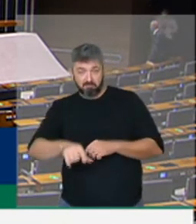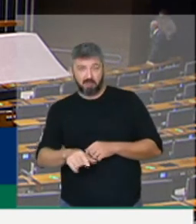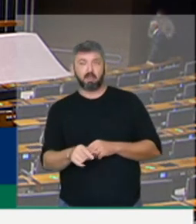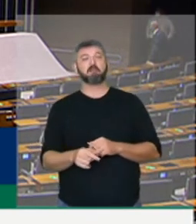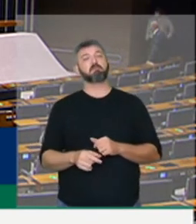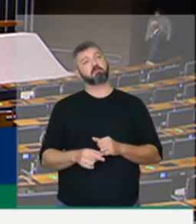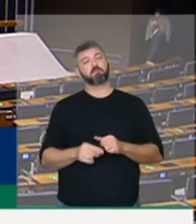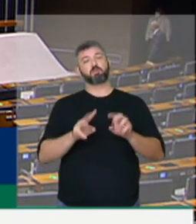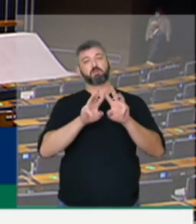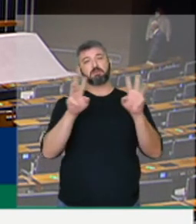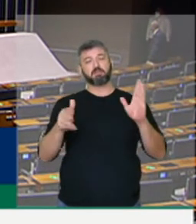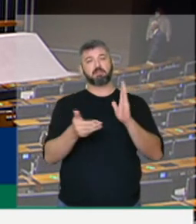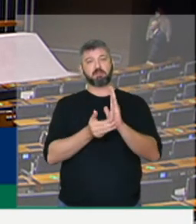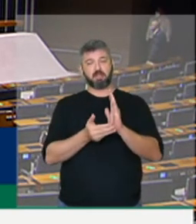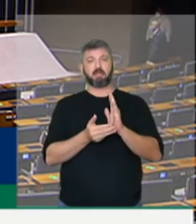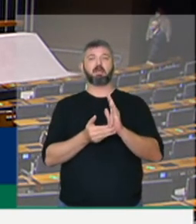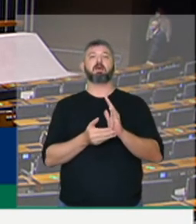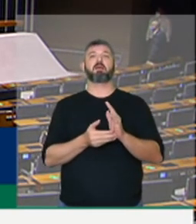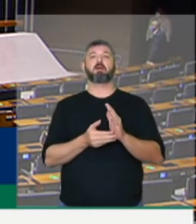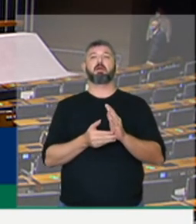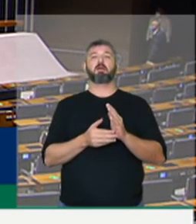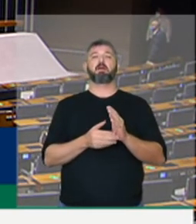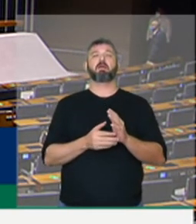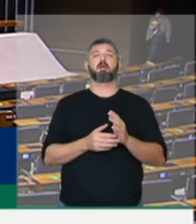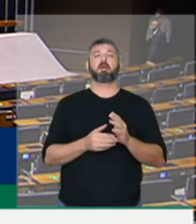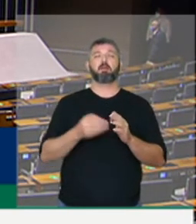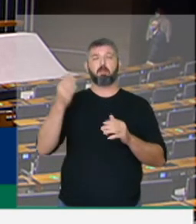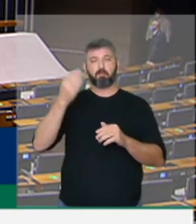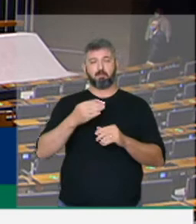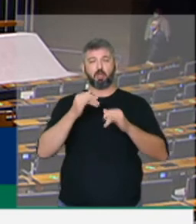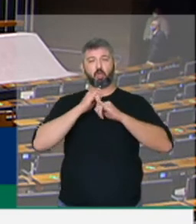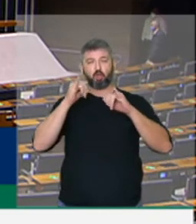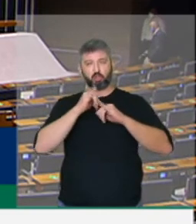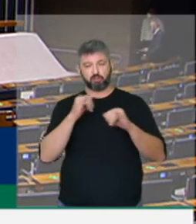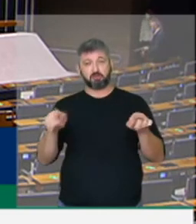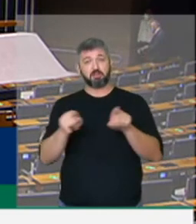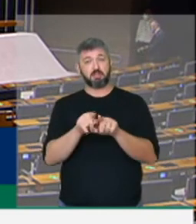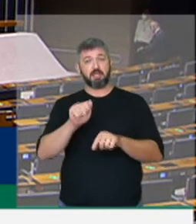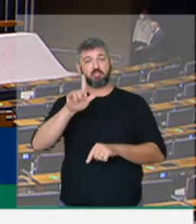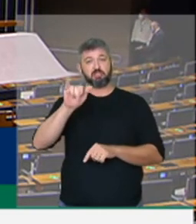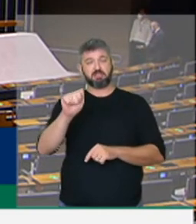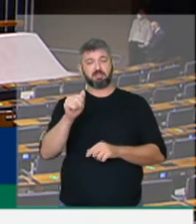DETALHES A RESPEITO DE TUDO ISSO NO SITE CAMARA.LEG.BR/NOTÍCIAS NO TRABALHO FEITO PELO PESSOAL DA AGÊNCIA CÂMARA. ACOMPANHE TAMBÉM TRABALHO DOS DEPUTADOS